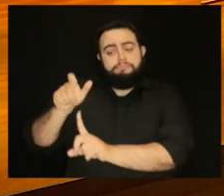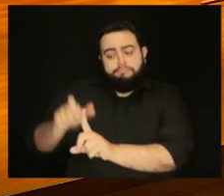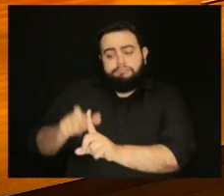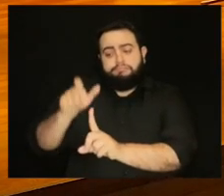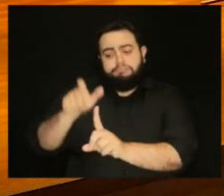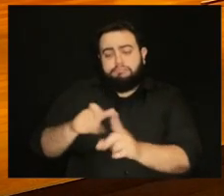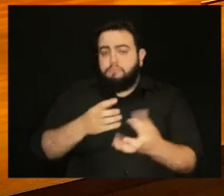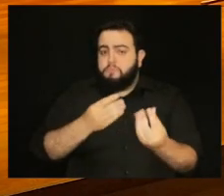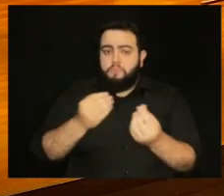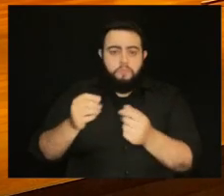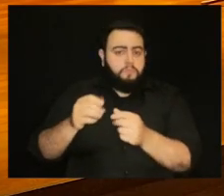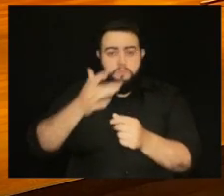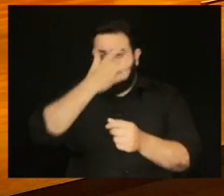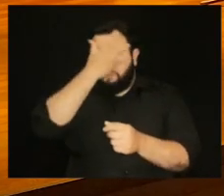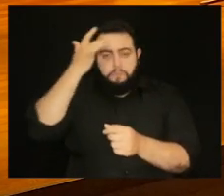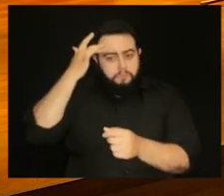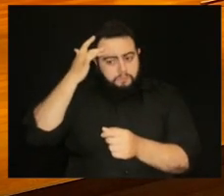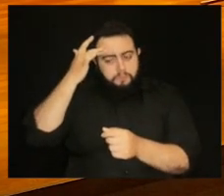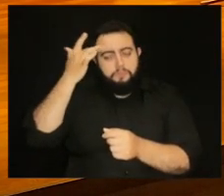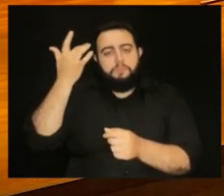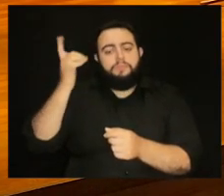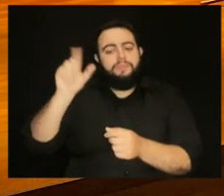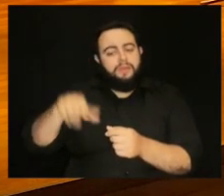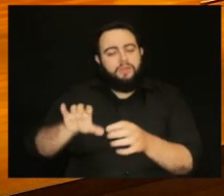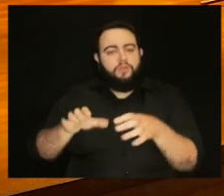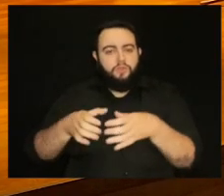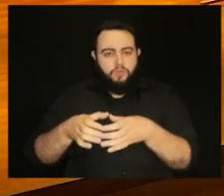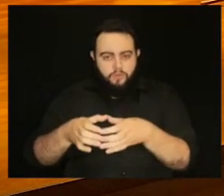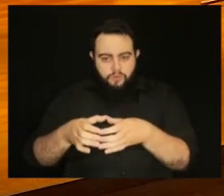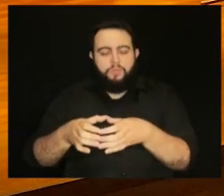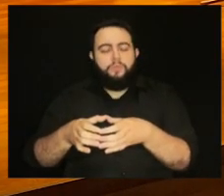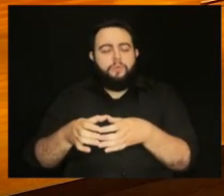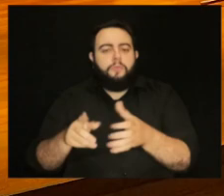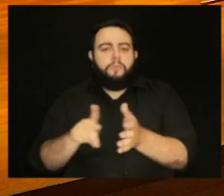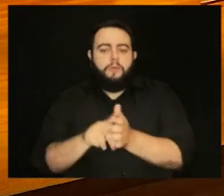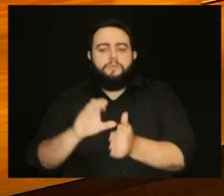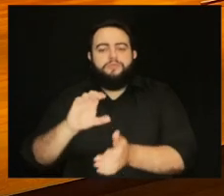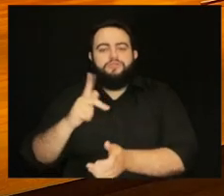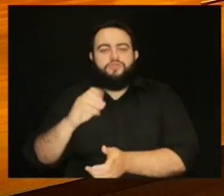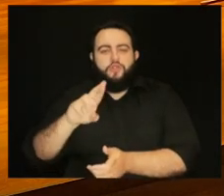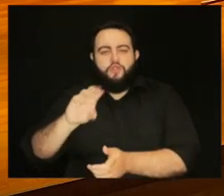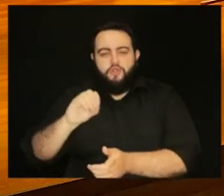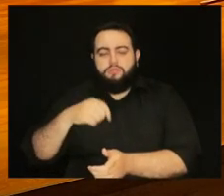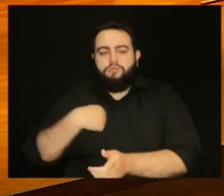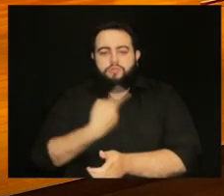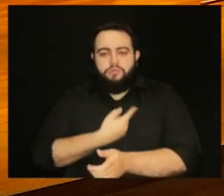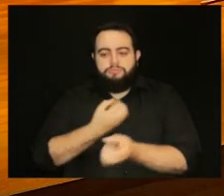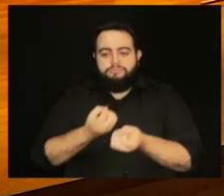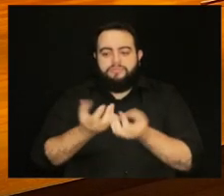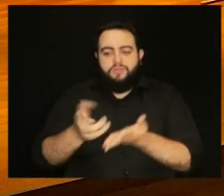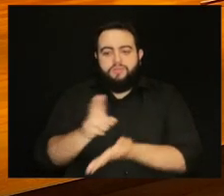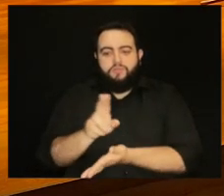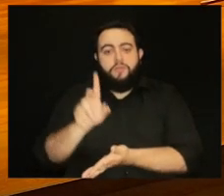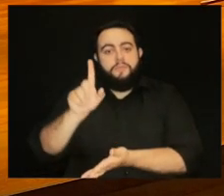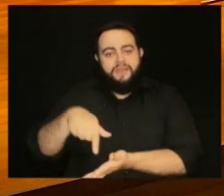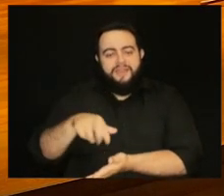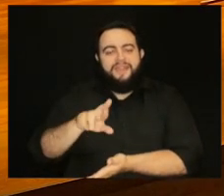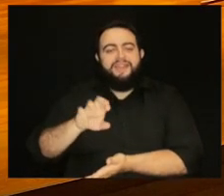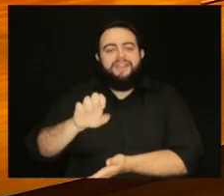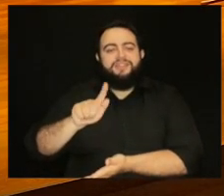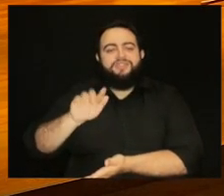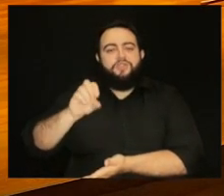um grupo de chorões que a gente chamou de Regional Star porque eram todos os All Stars